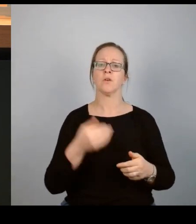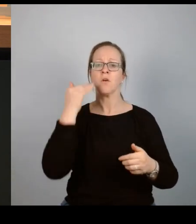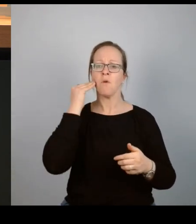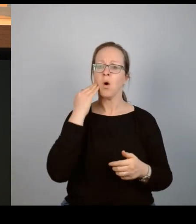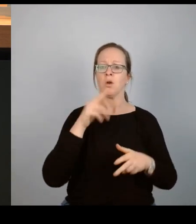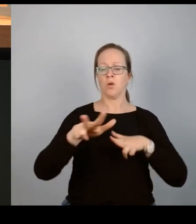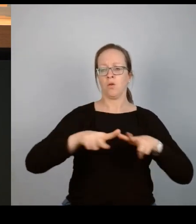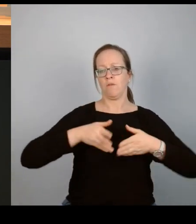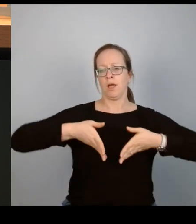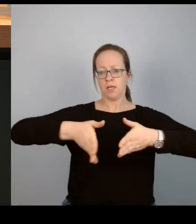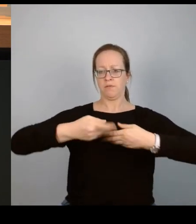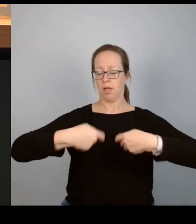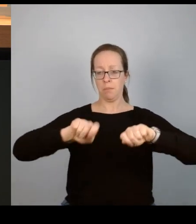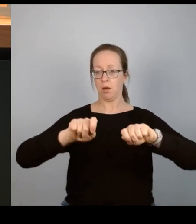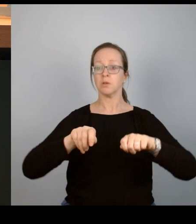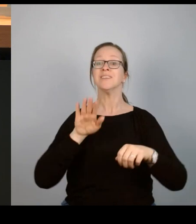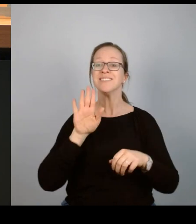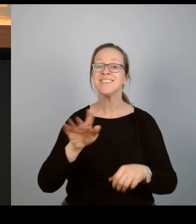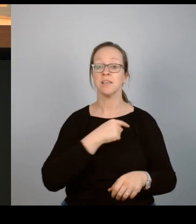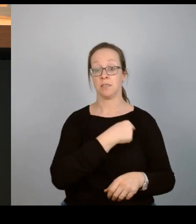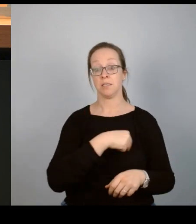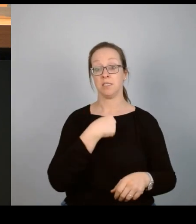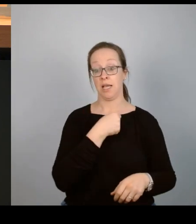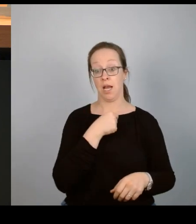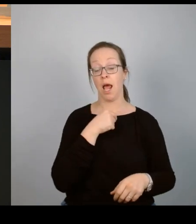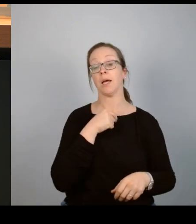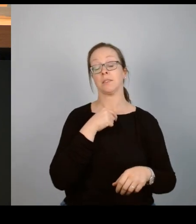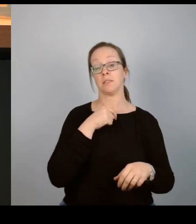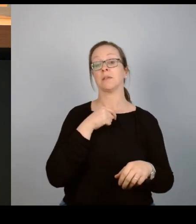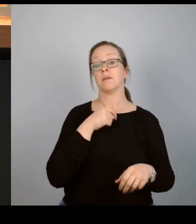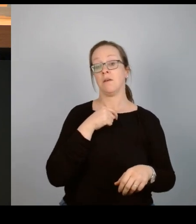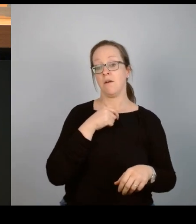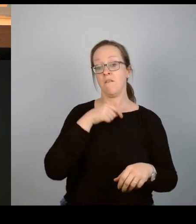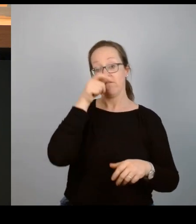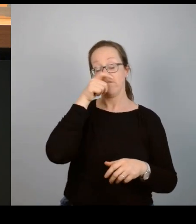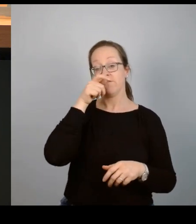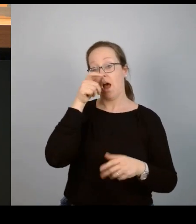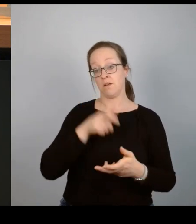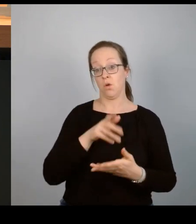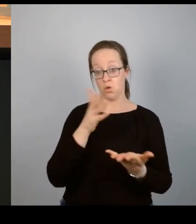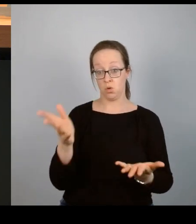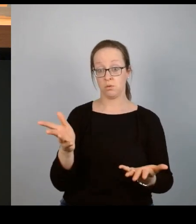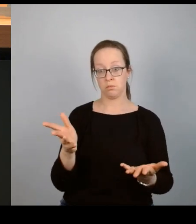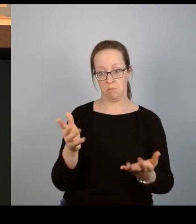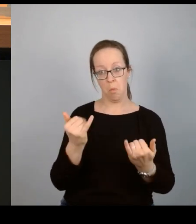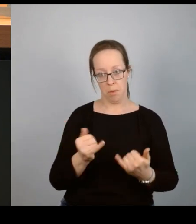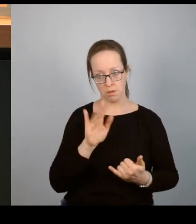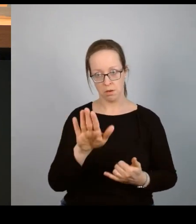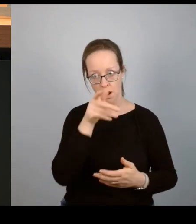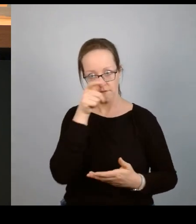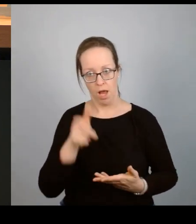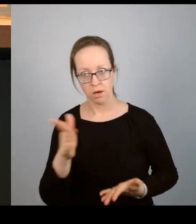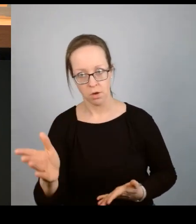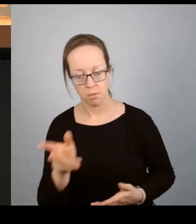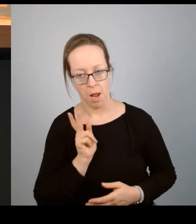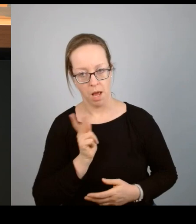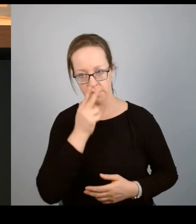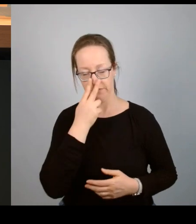Da hat Bausenator Geise die Planung für den Verkehr übernommen, weil Ihre Senatoren Frau Jarasch, ich nicht in der